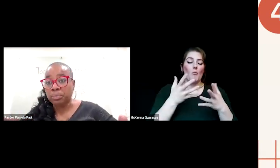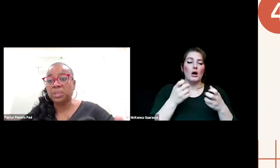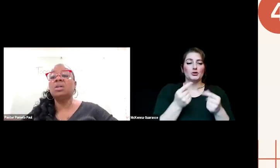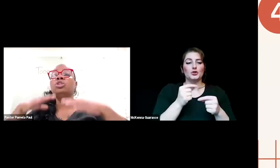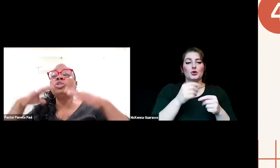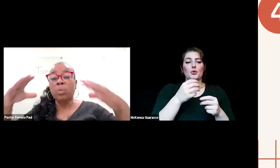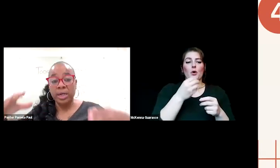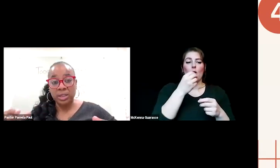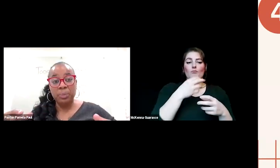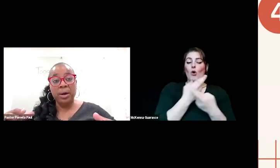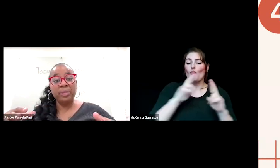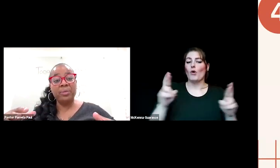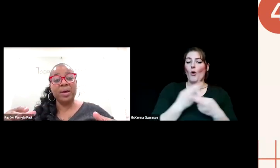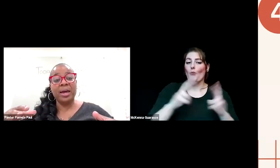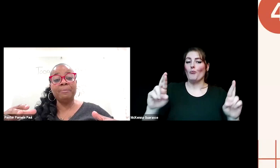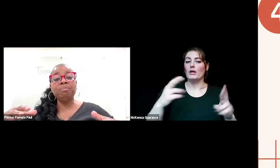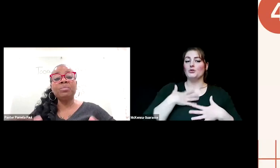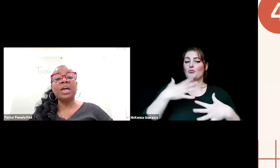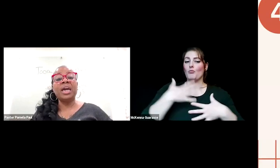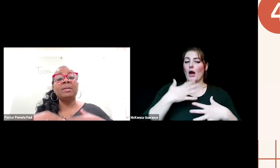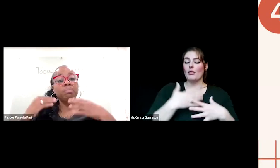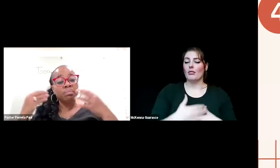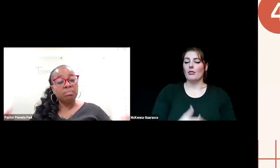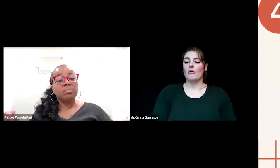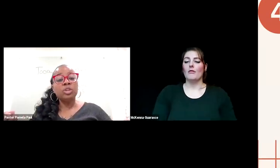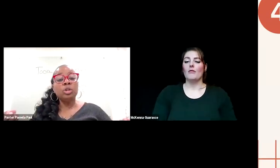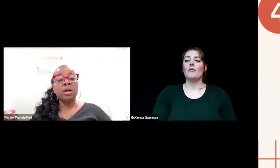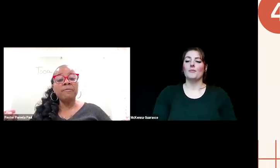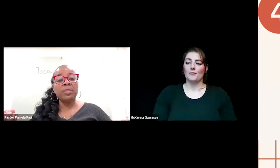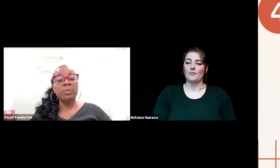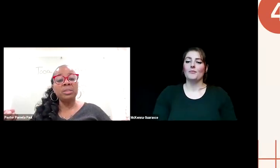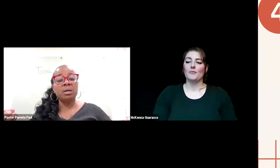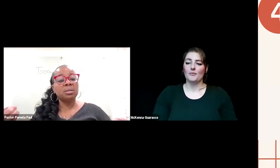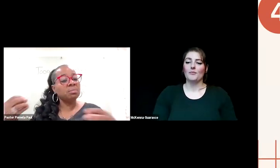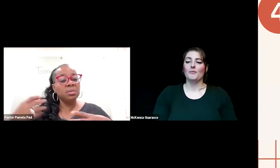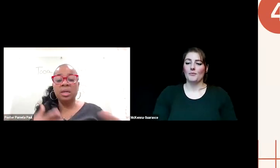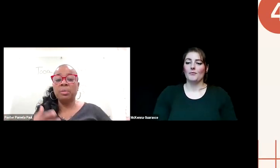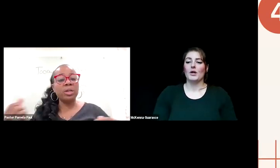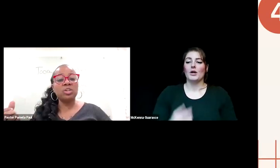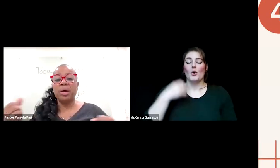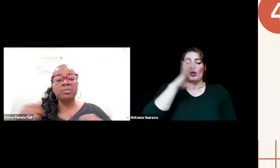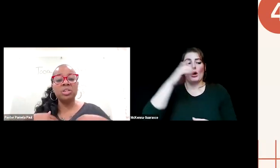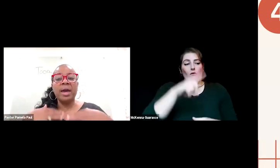hacer una respiración de rescate ayuda. Y debemos observar los resultados de las respiraciones de rescate.